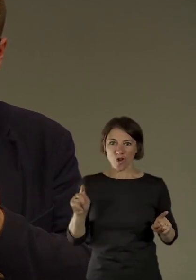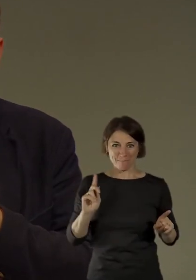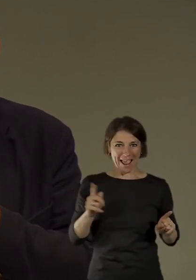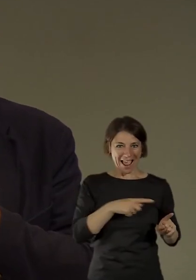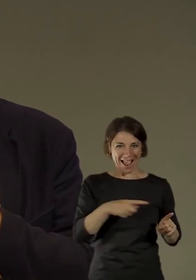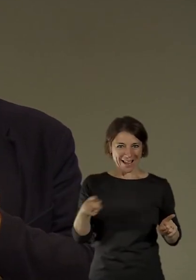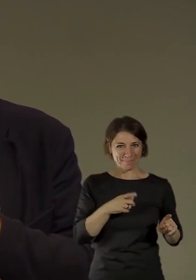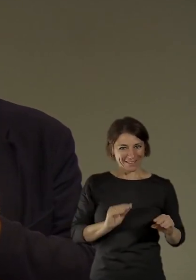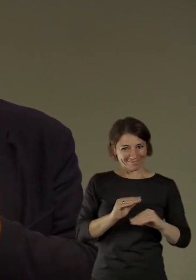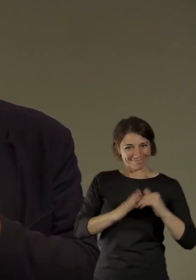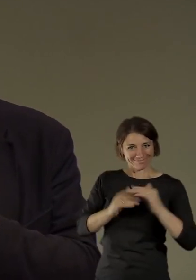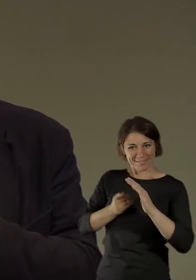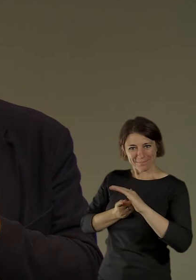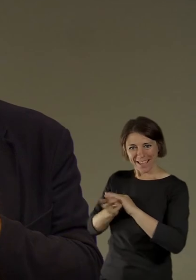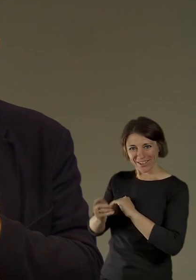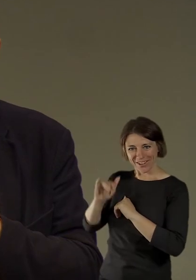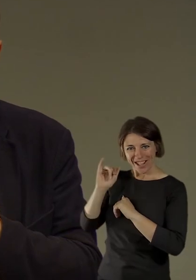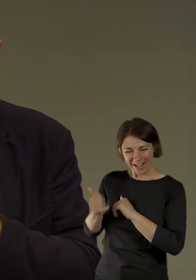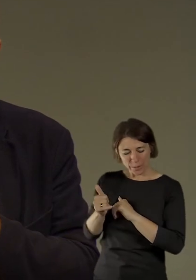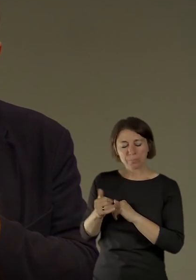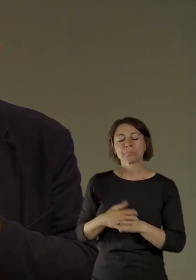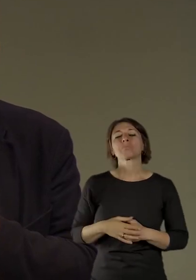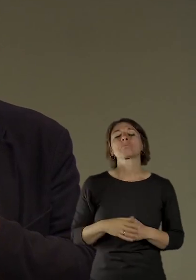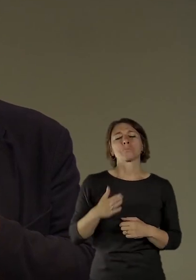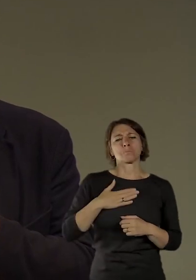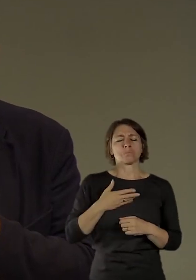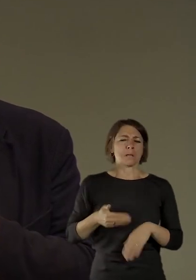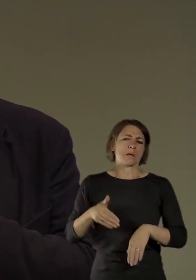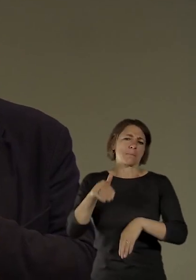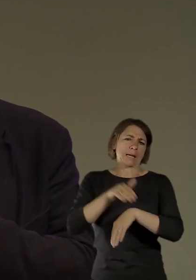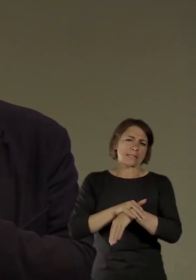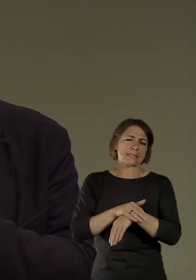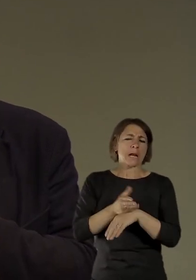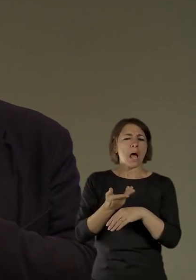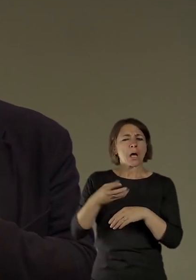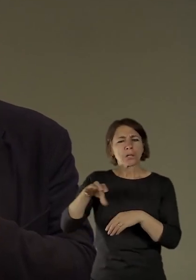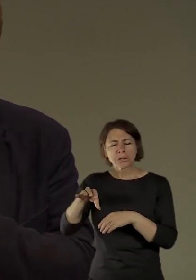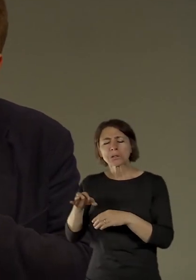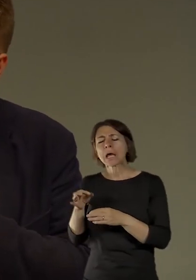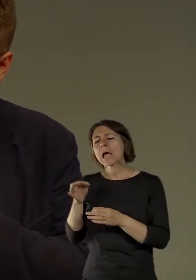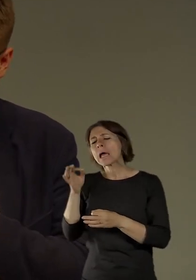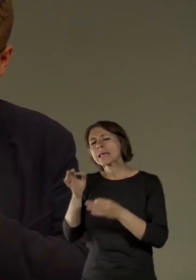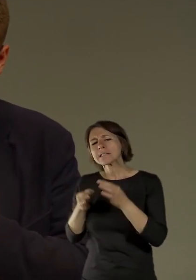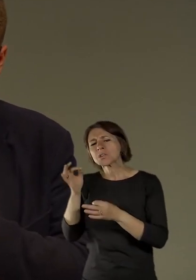nám jenom z analytických podkladů takováhle linka nevychází, přijde nám to trošičku zbytečná